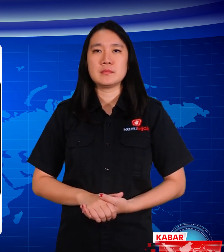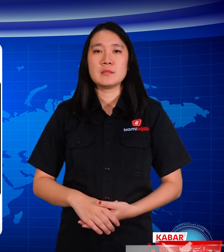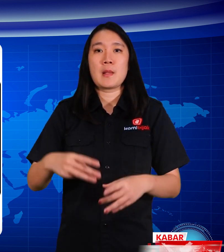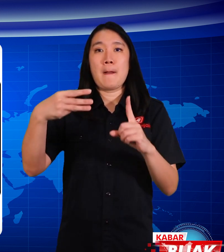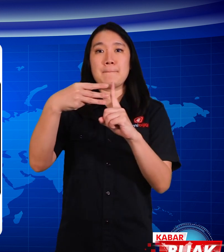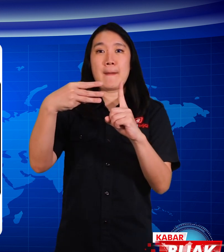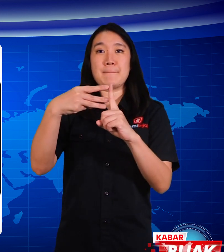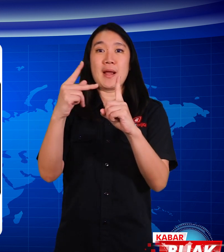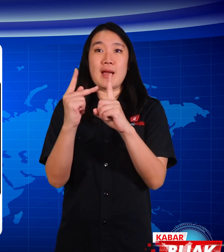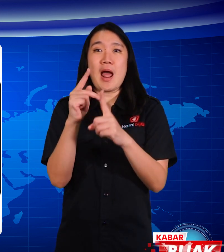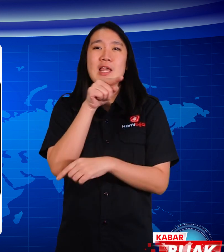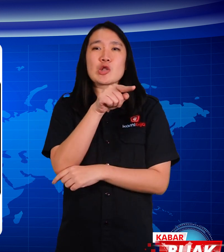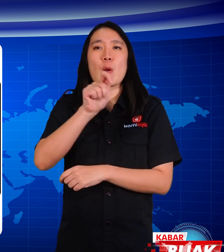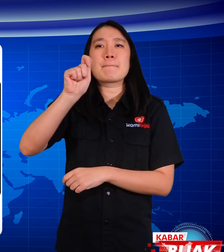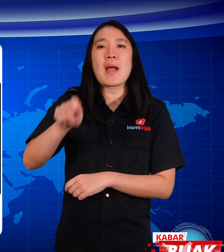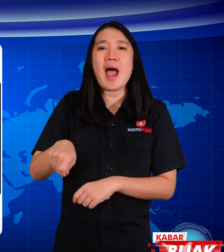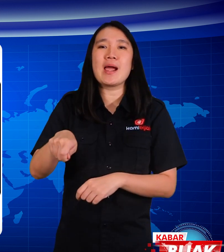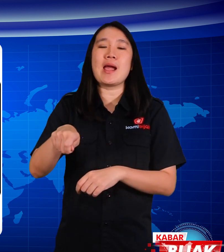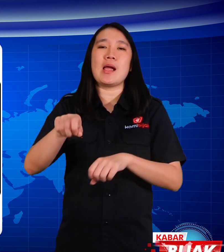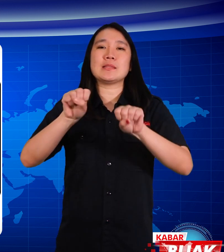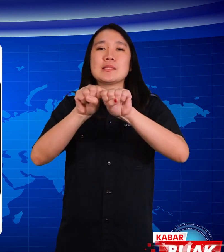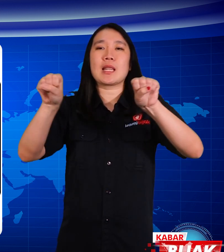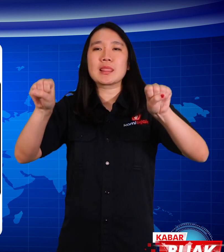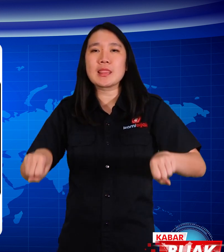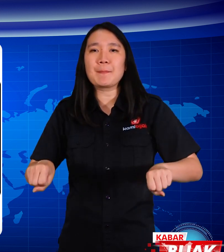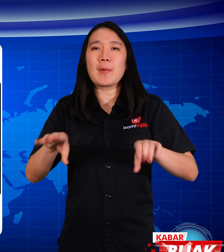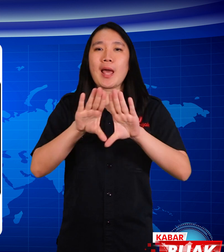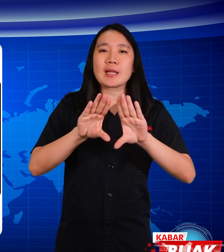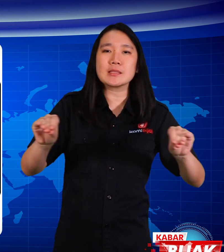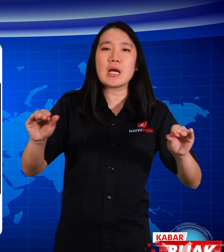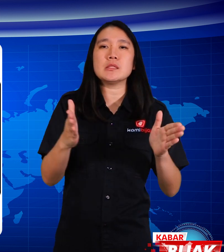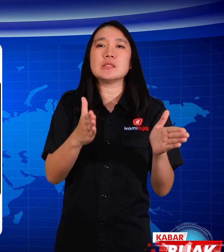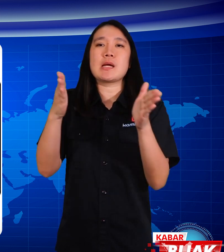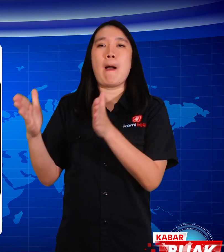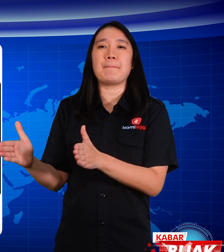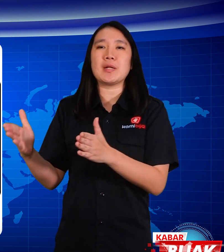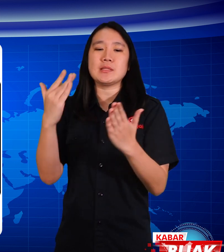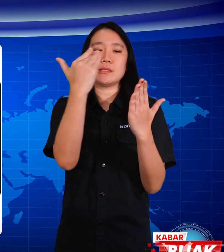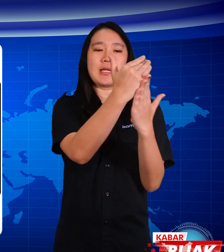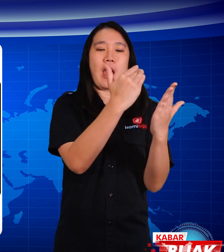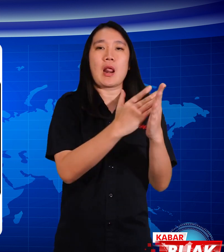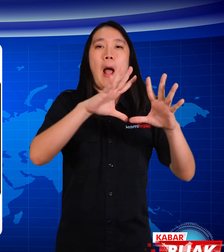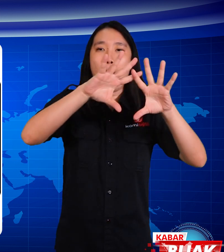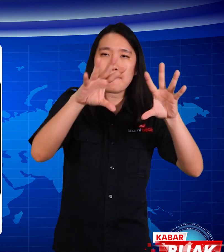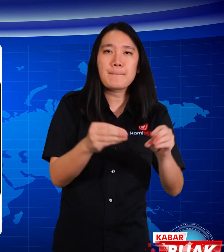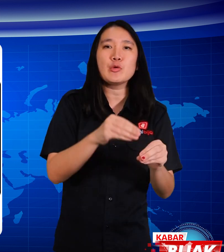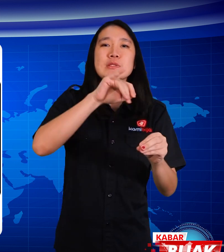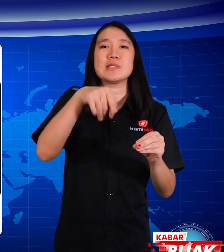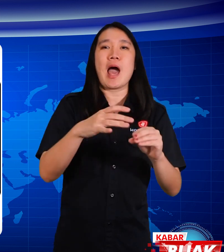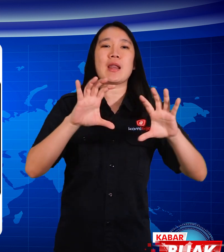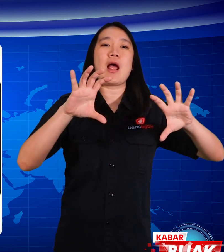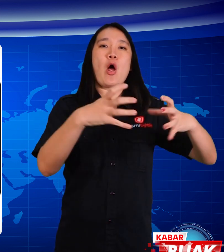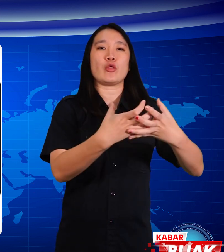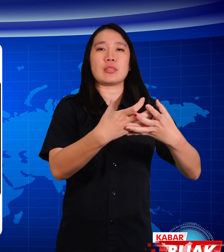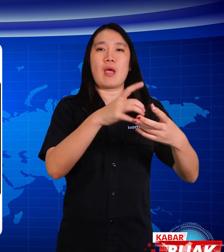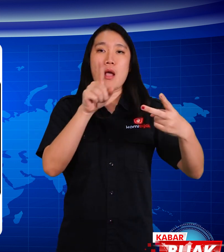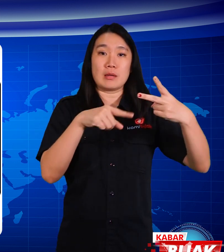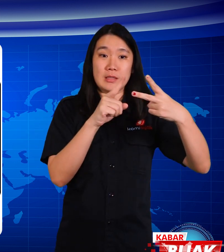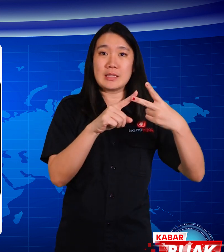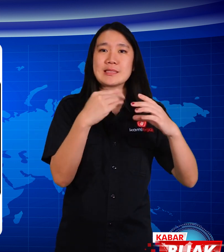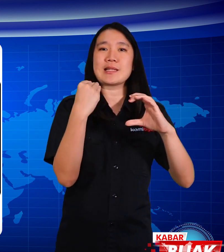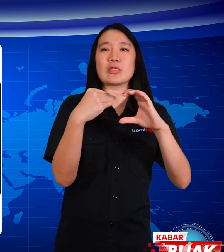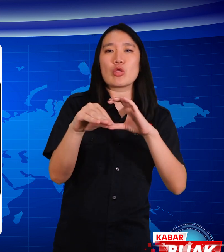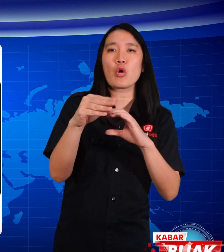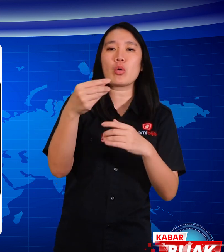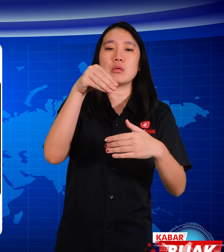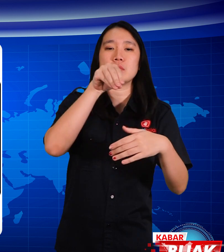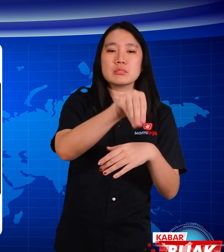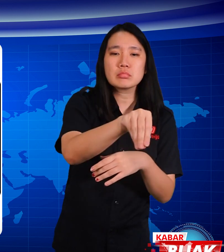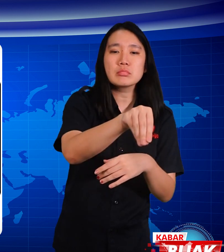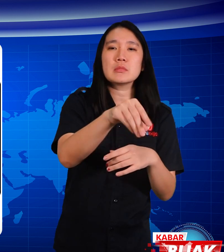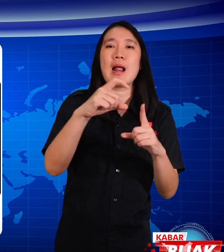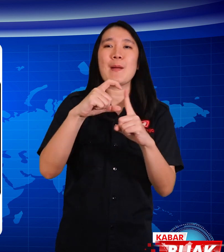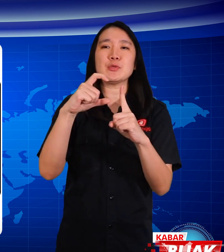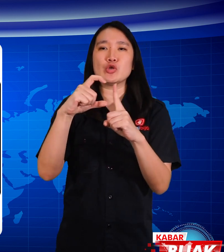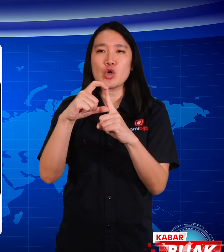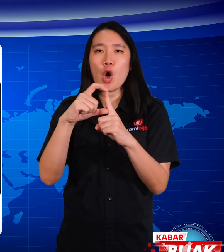BBH itu sistemnya kerja sampingan dengan syarat gabung jadi anggota, setor uang deposit,